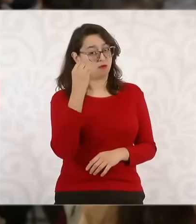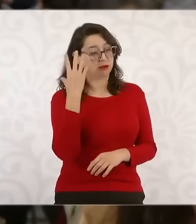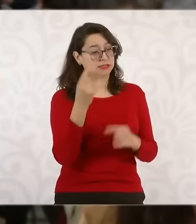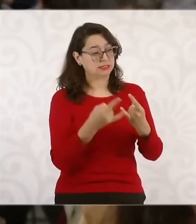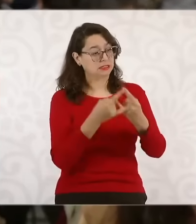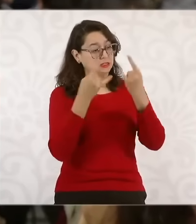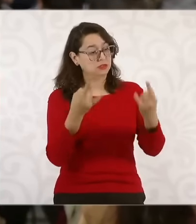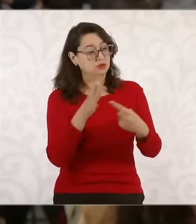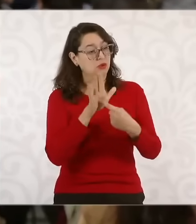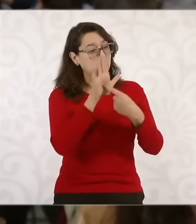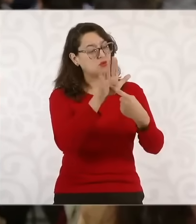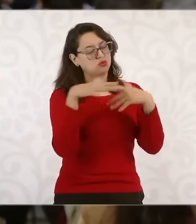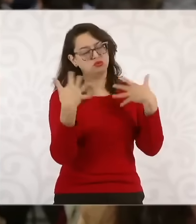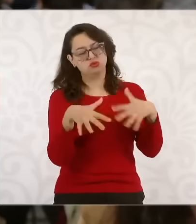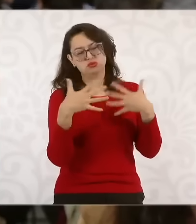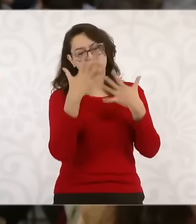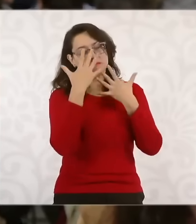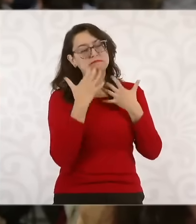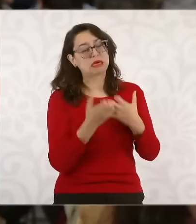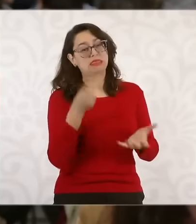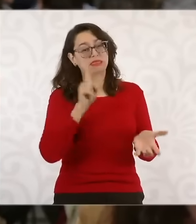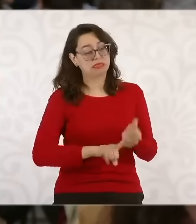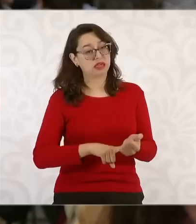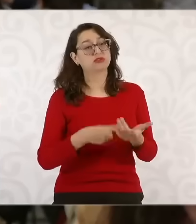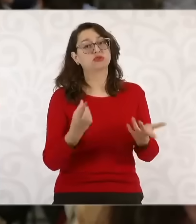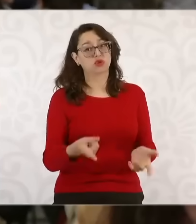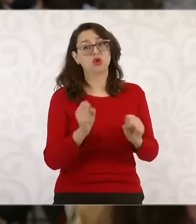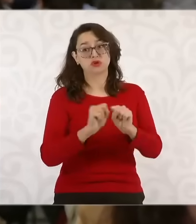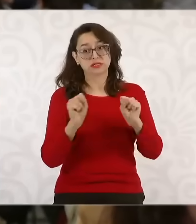que es muestra emblemática del abuso y corrupción sistemática de parte de patrones contra miles de